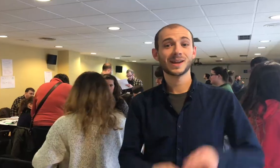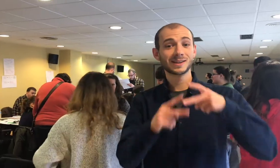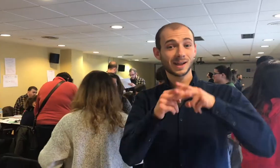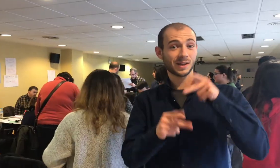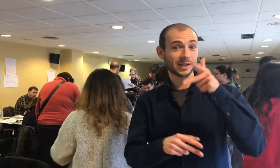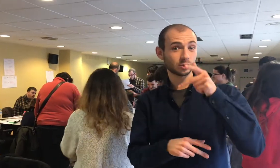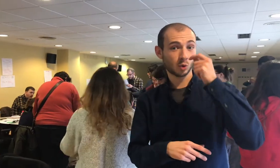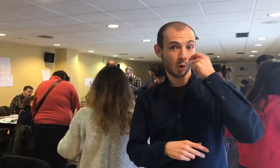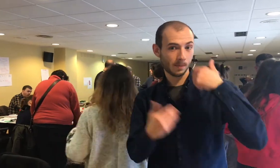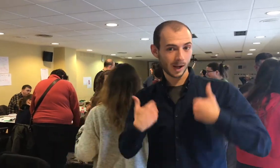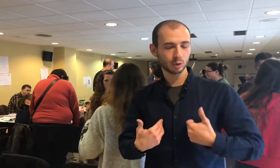Este taller sobre Derechos Humanos...